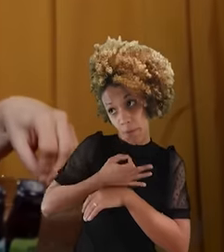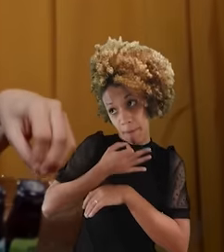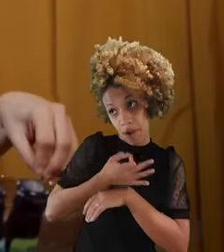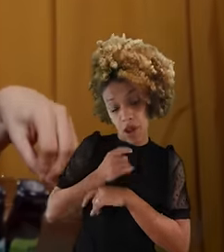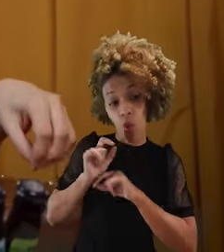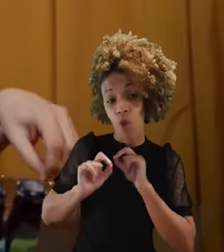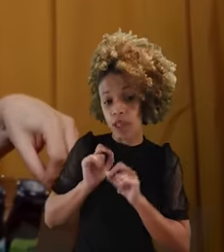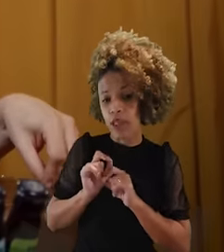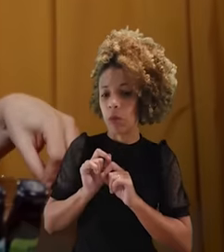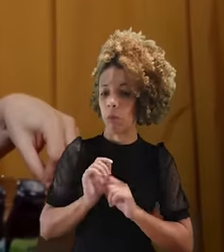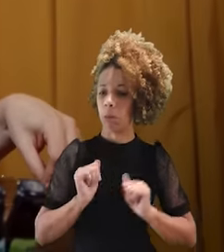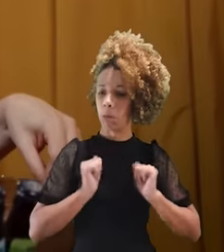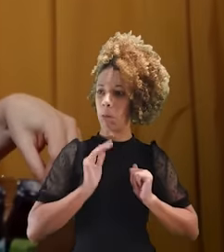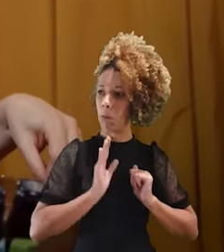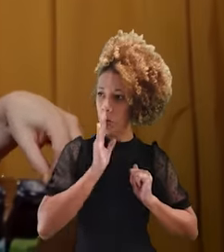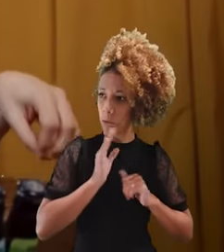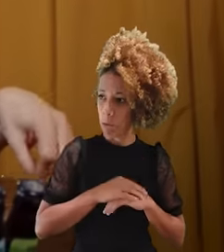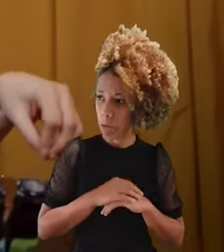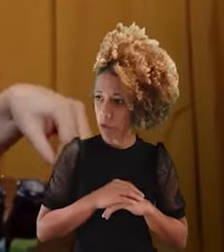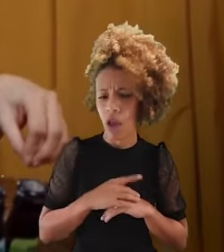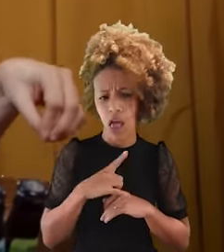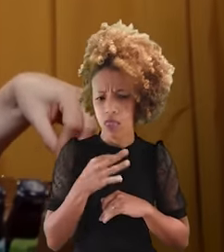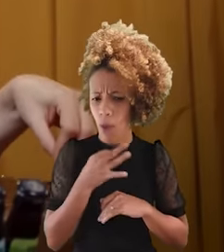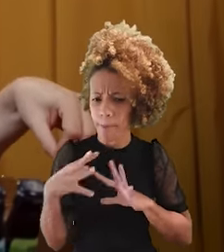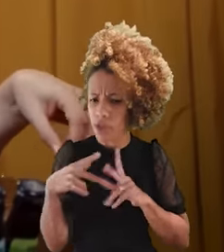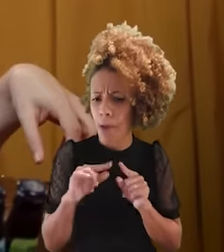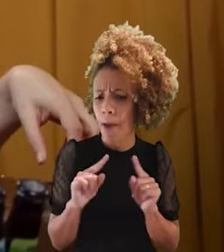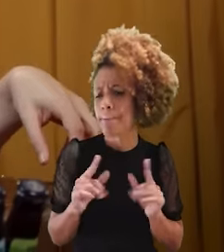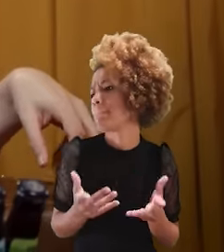cham de isentão é aquela pessoa que na verdade tem opinião sobre tudo e não tá só escolhendo